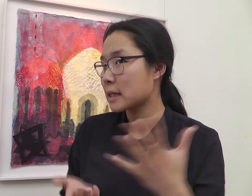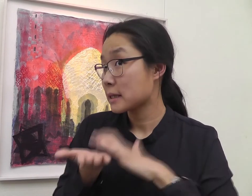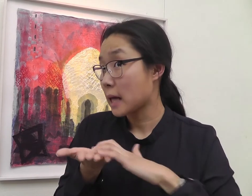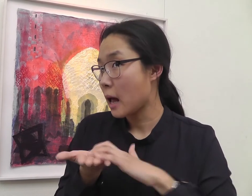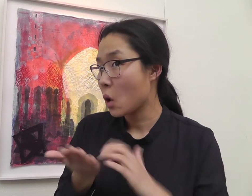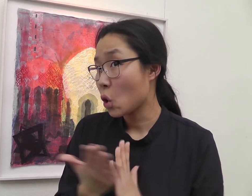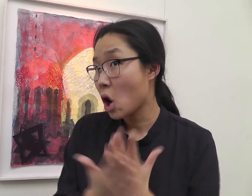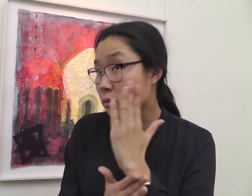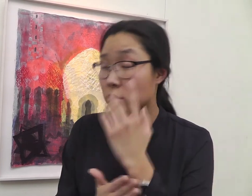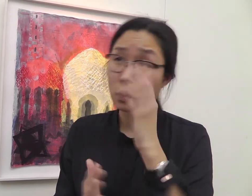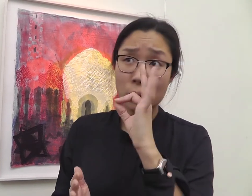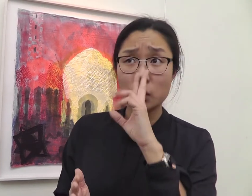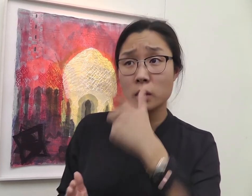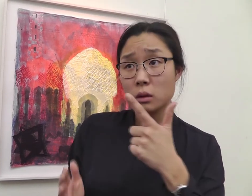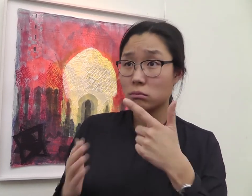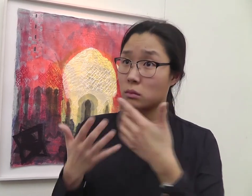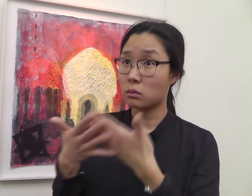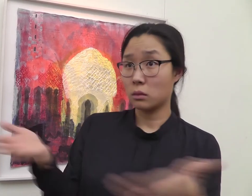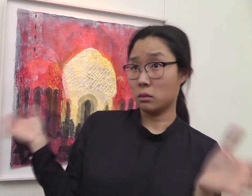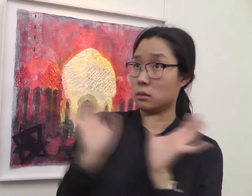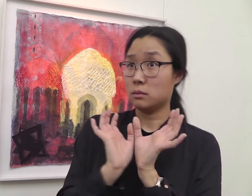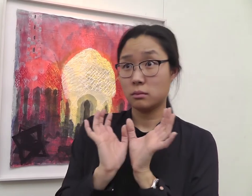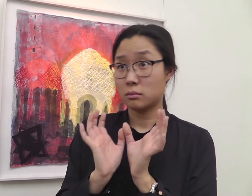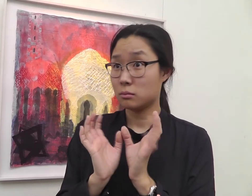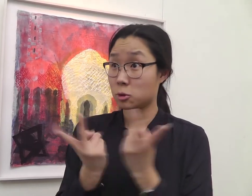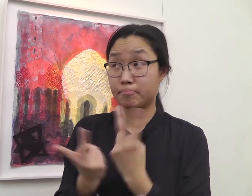Det kanske inte heller finns en taktil karta över hur lokalen ser ut.